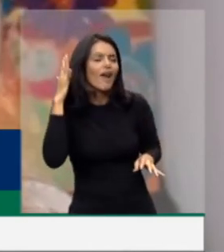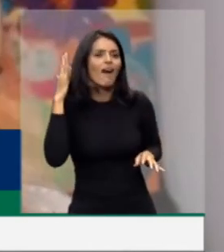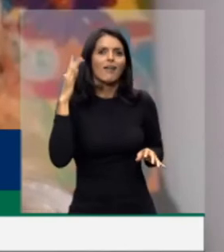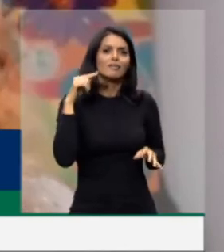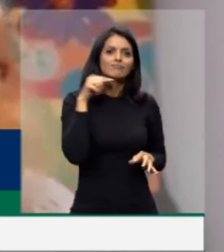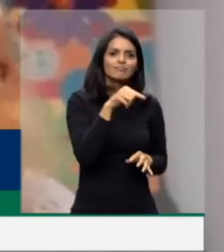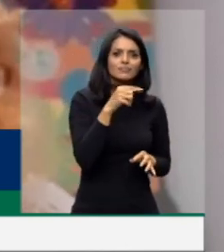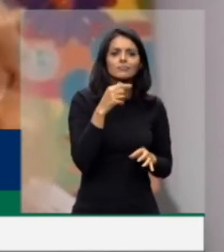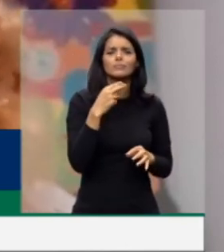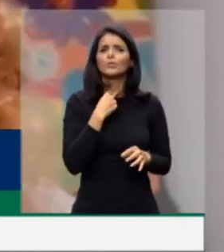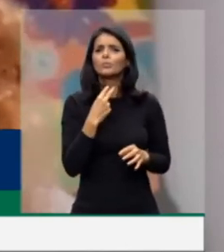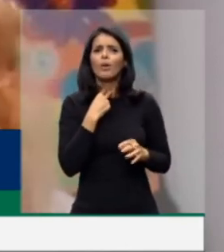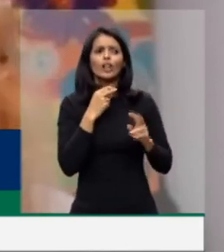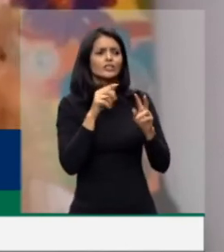SER OLHADO COMO ALGO MUITO PRECIOSO, QUE A GENTE NÃO